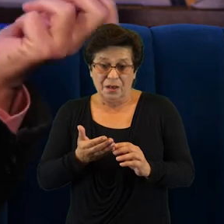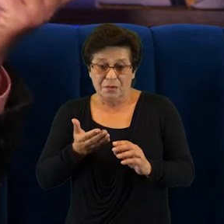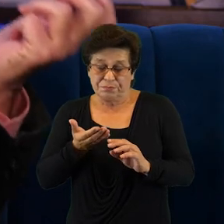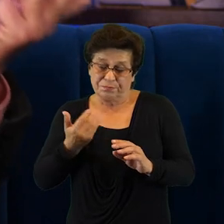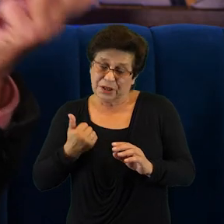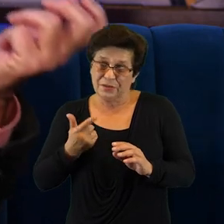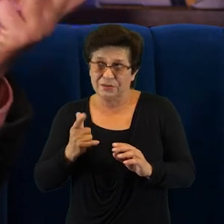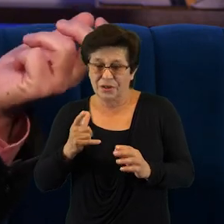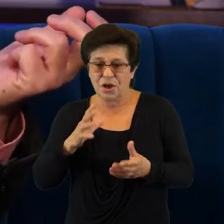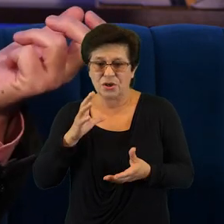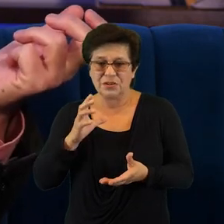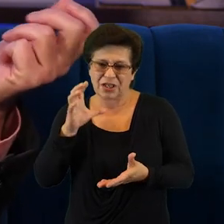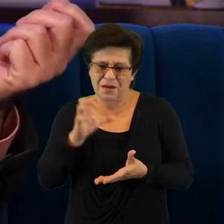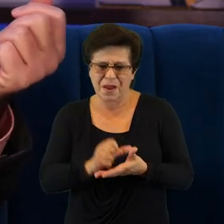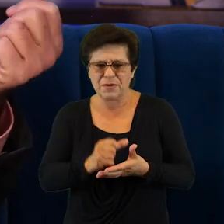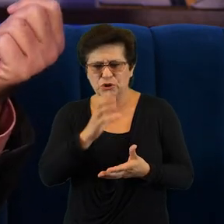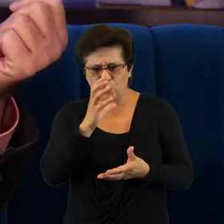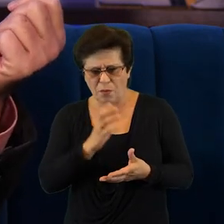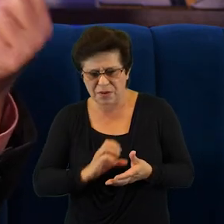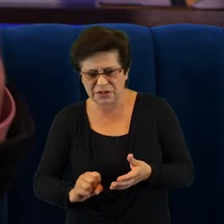od dziecka dzisiaj będziemy się nim zajmowali,